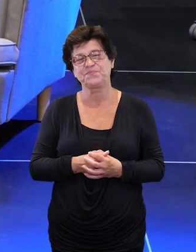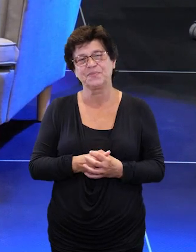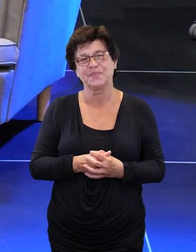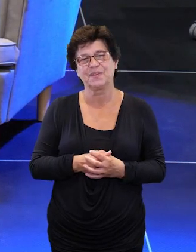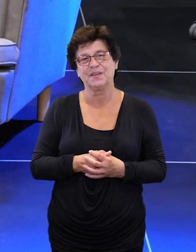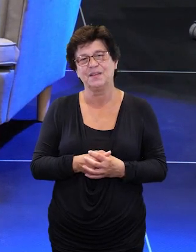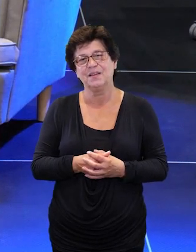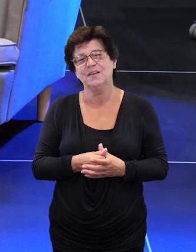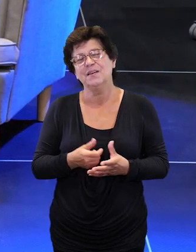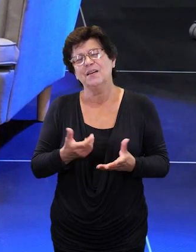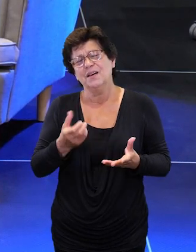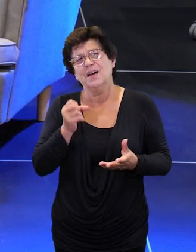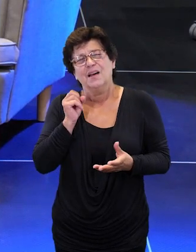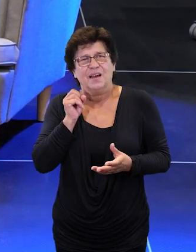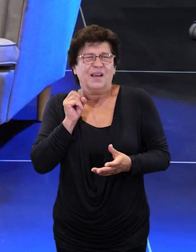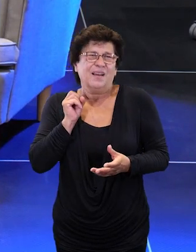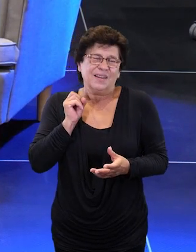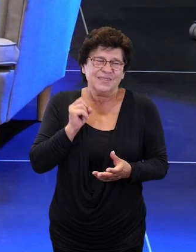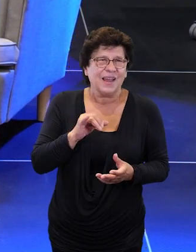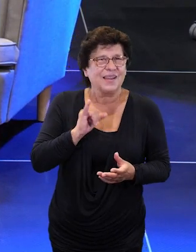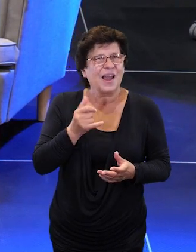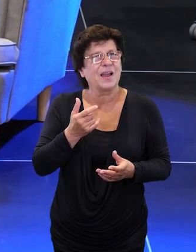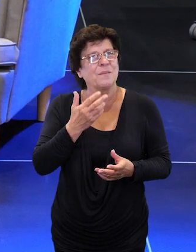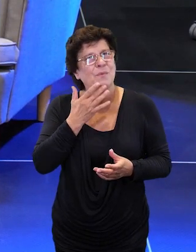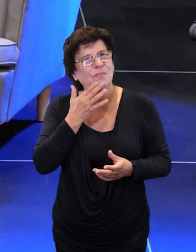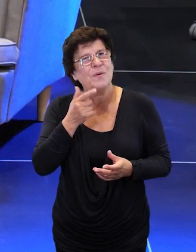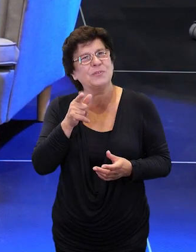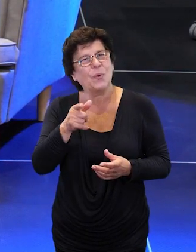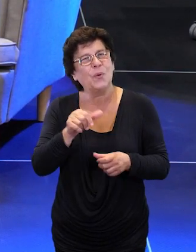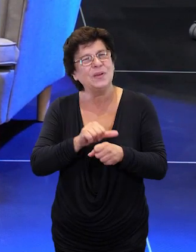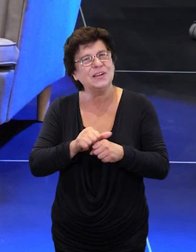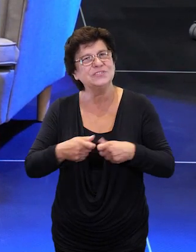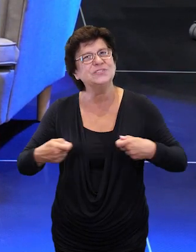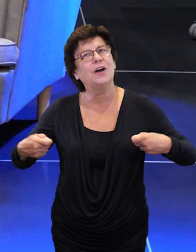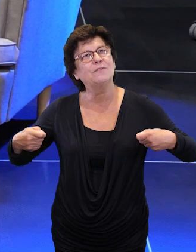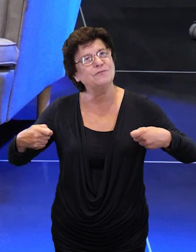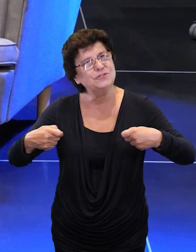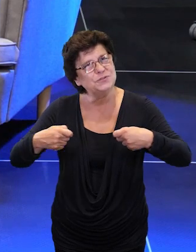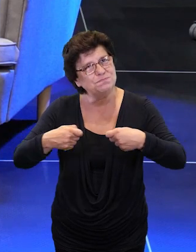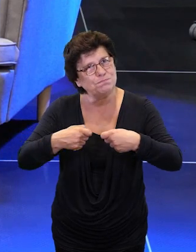Więc tak jak mówię, gdzieś idziemy w kierunku wspólnym, kiedyś tam dojdziemy, może jeszcze nie teraz,